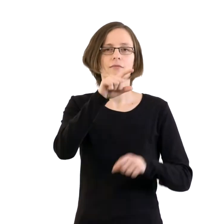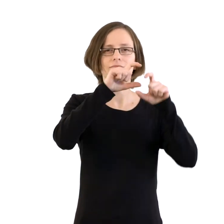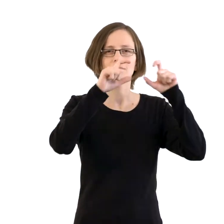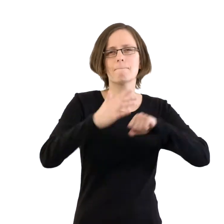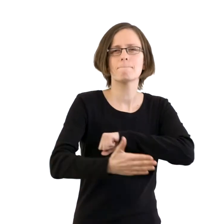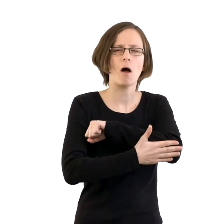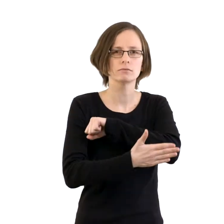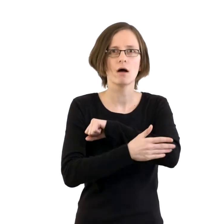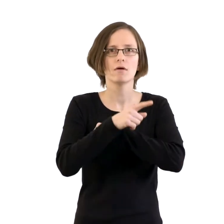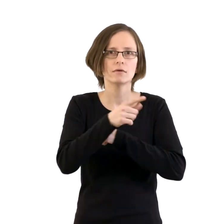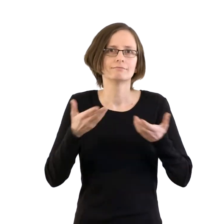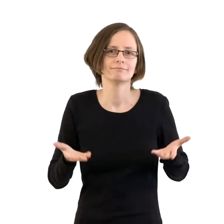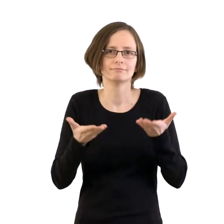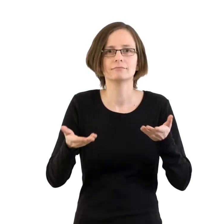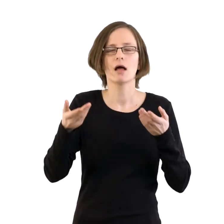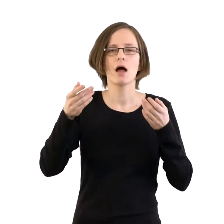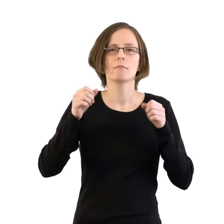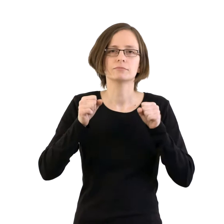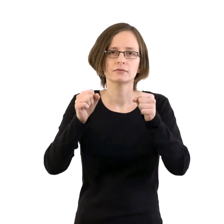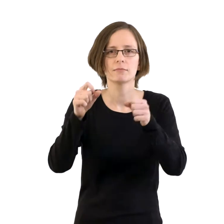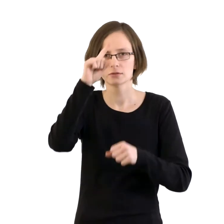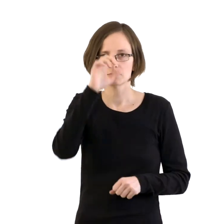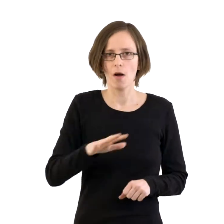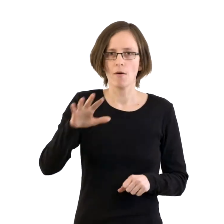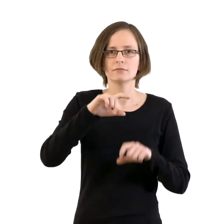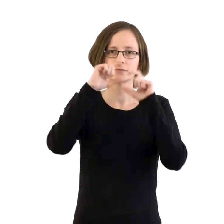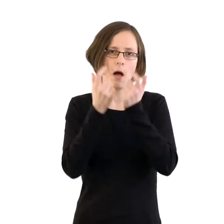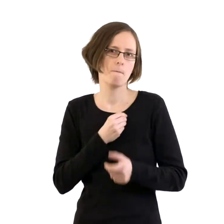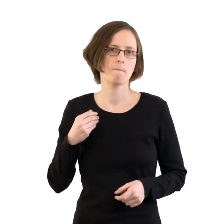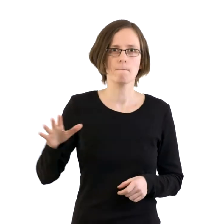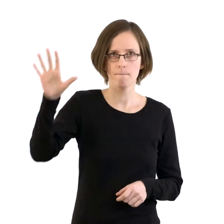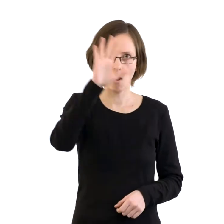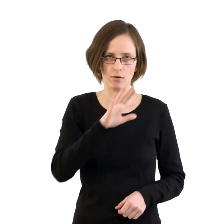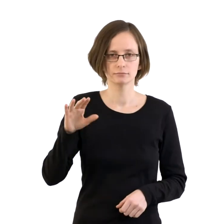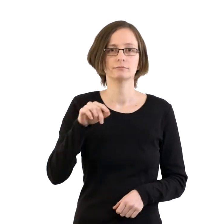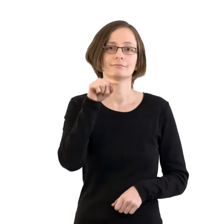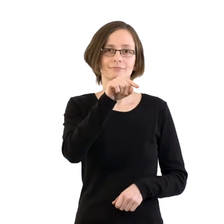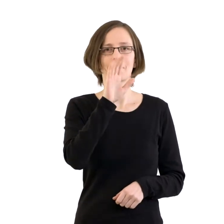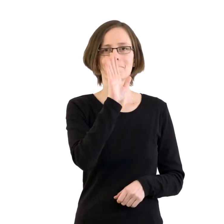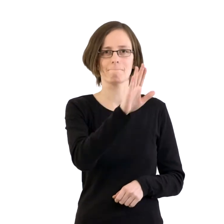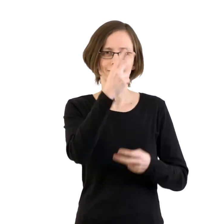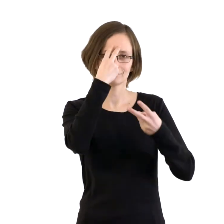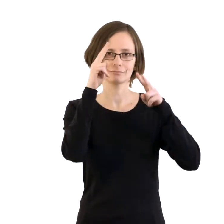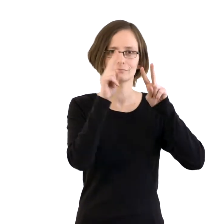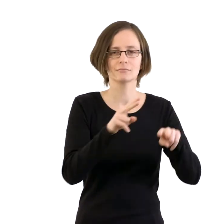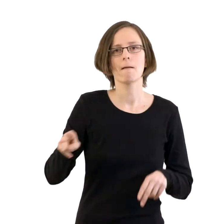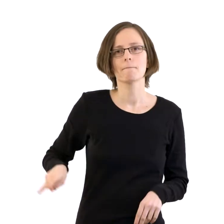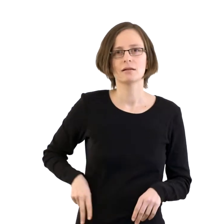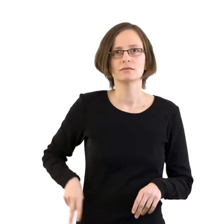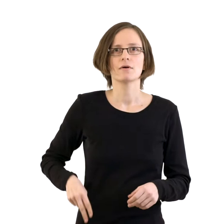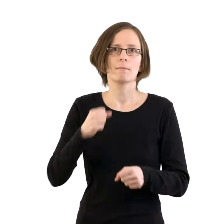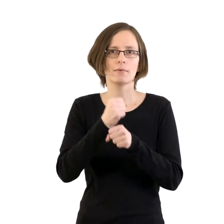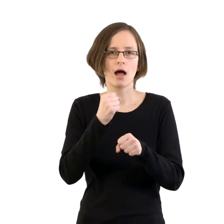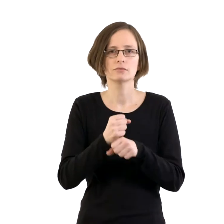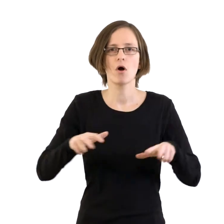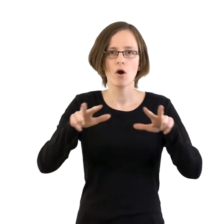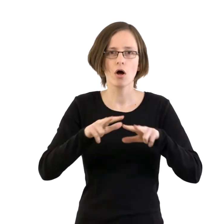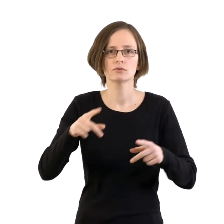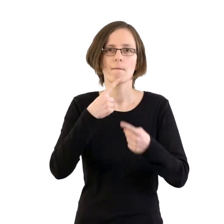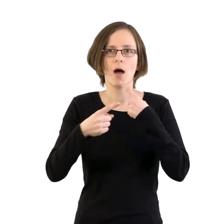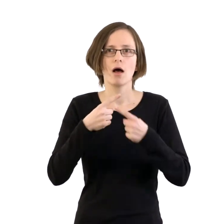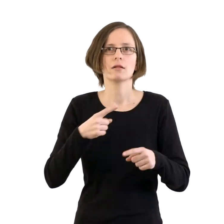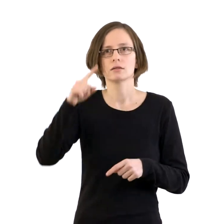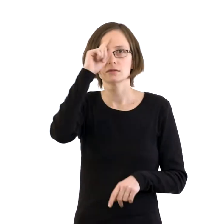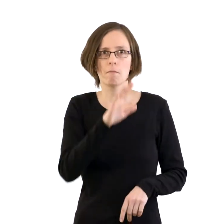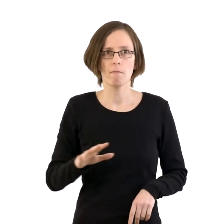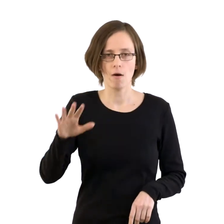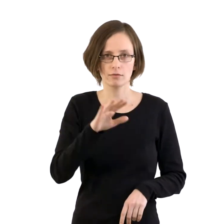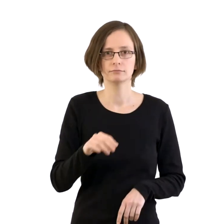To podstawowa instytucja wsparcia przedsiębiorstw społecznych w Polsce, która ma akredytację Ministerstwa Pracy, Rodziny i Polityki Społecznej